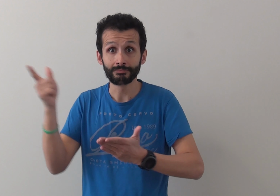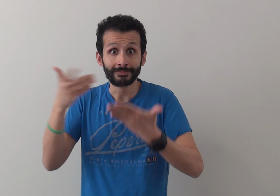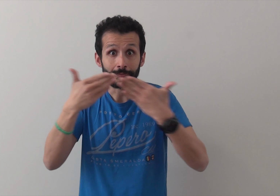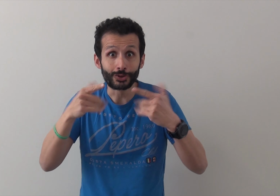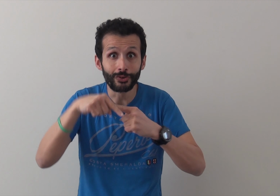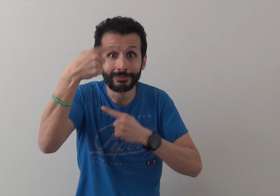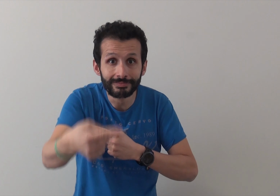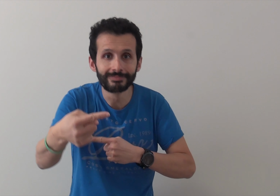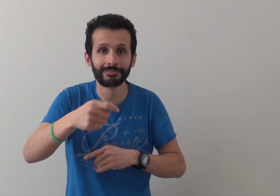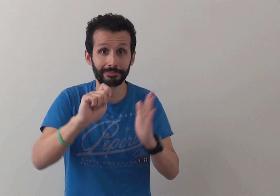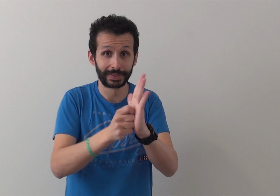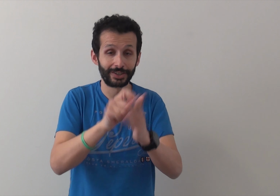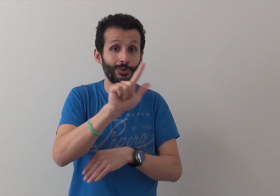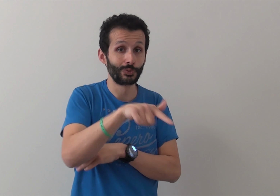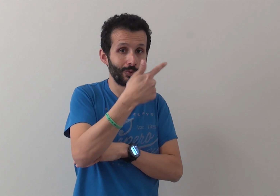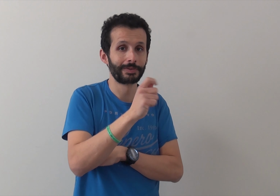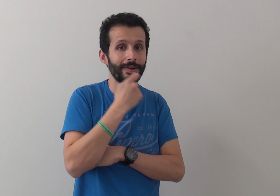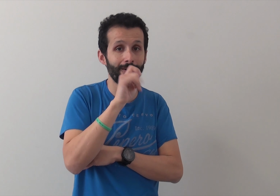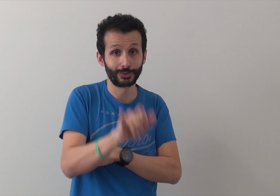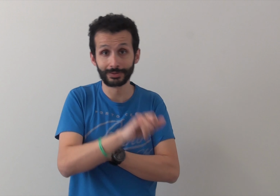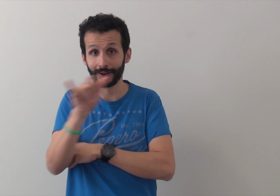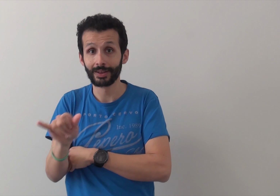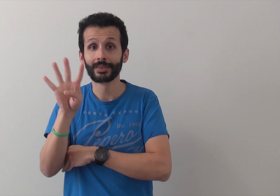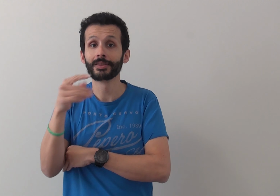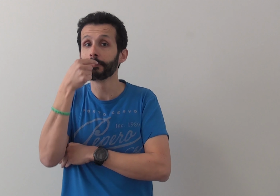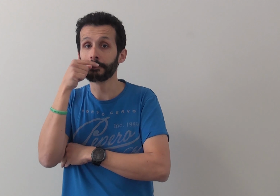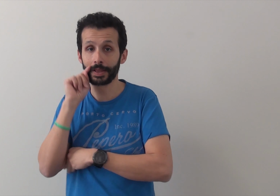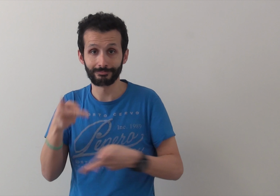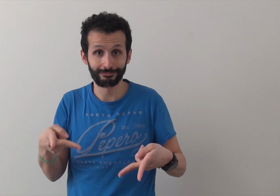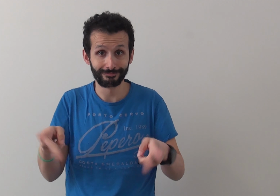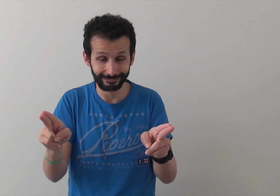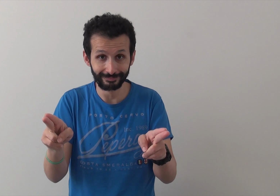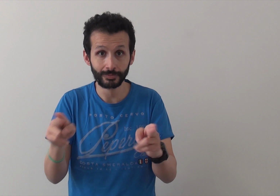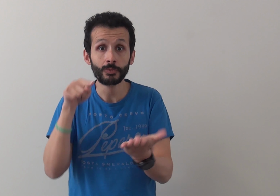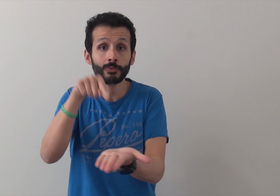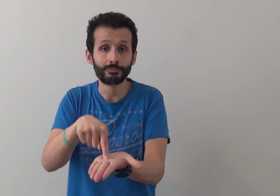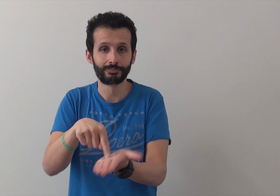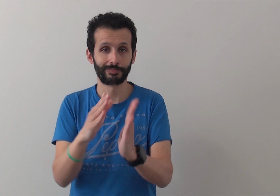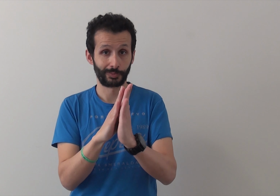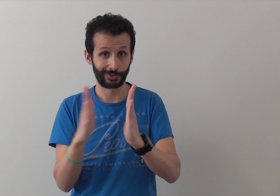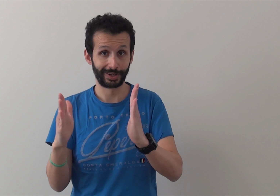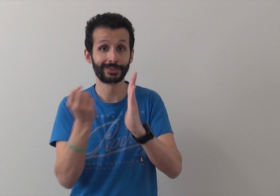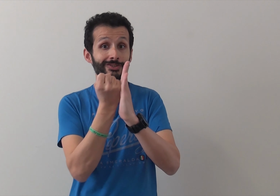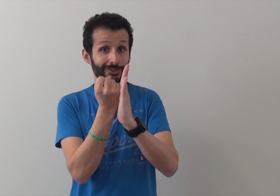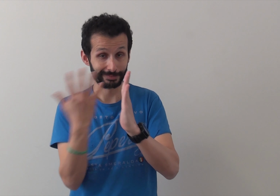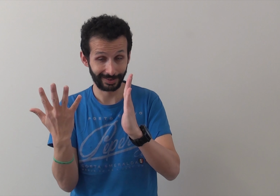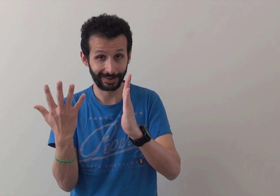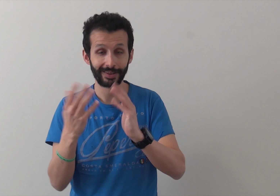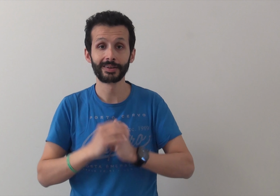Son exposition aura lieu du 12 mars au 4 mai, à la bibliothèque Chaptal.